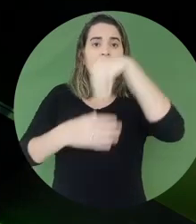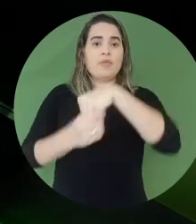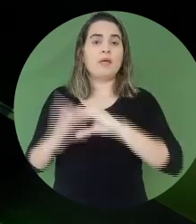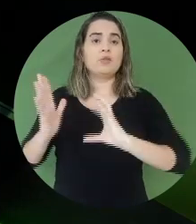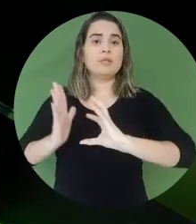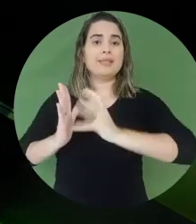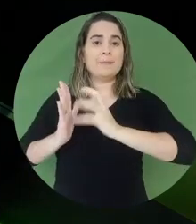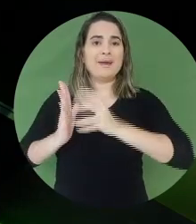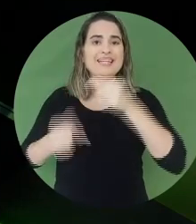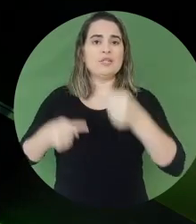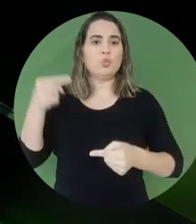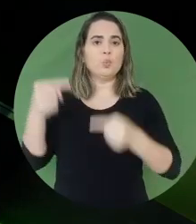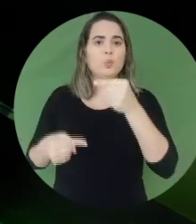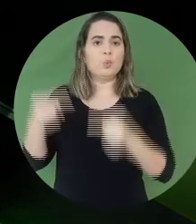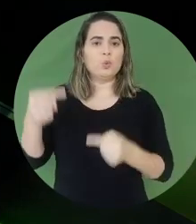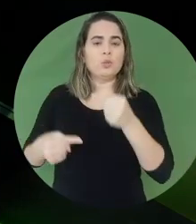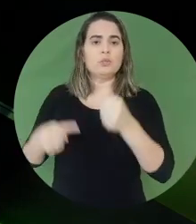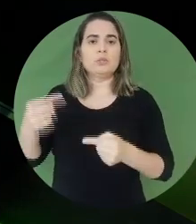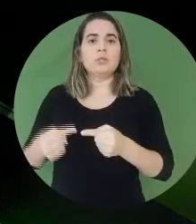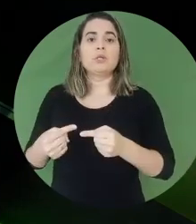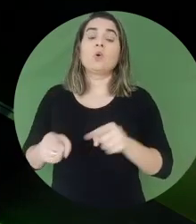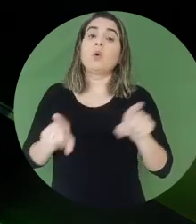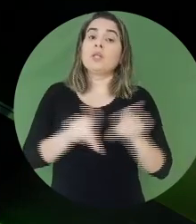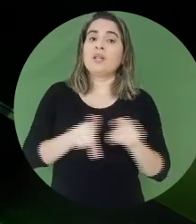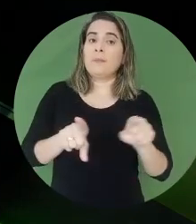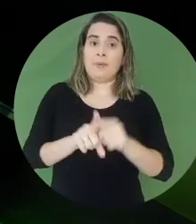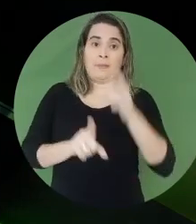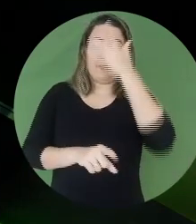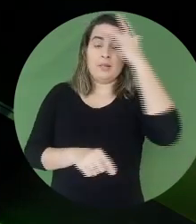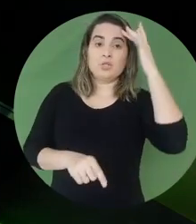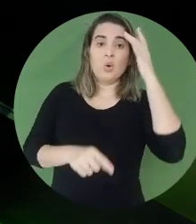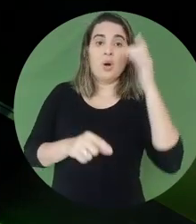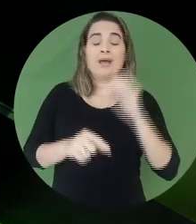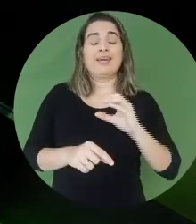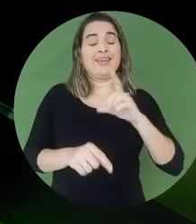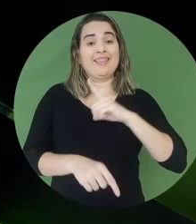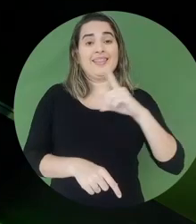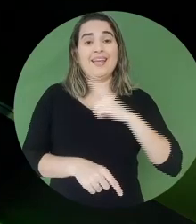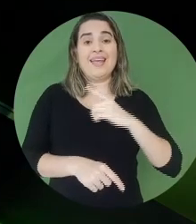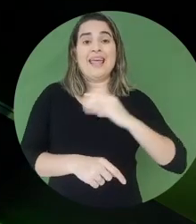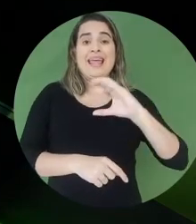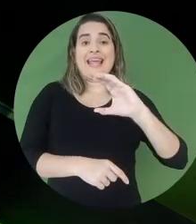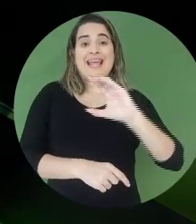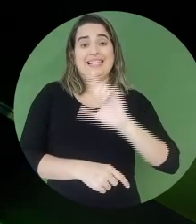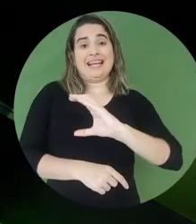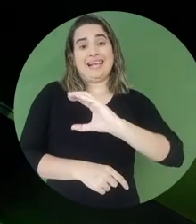no desempenho de cargo de confiança do Poder Executivo. E eleitor menor de 18 anos.